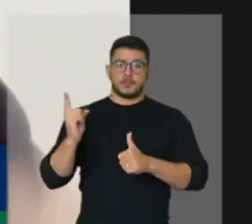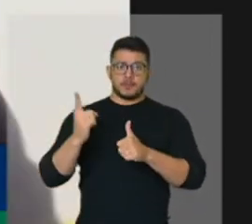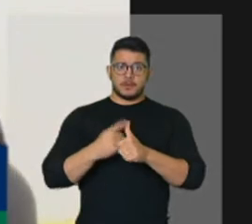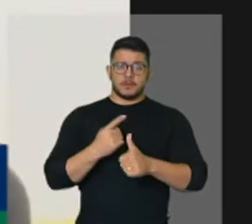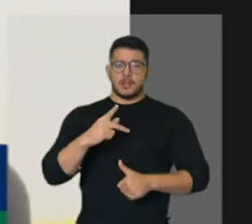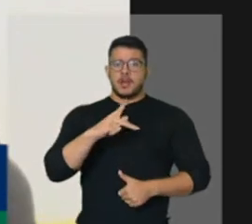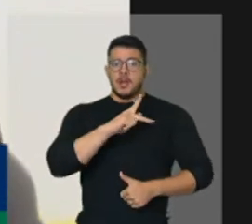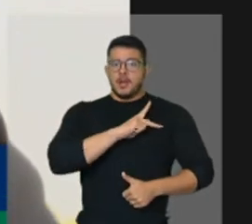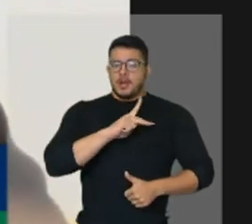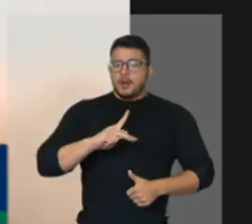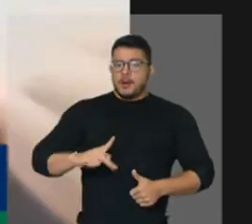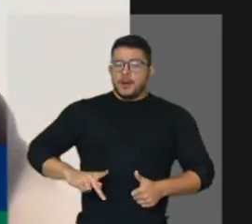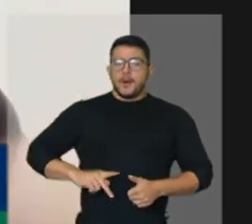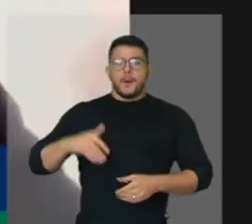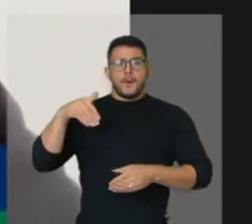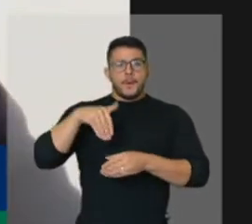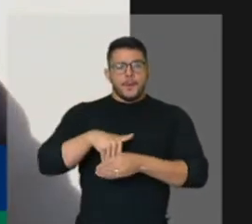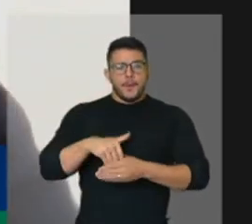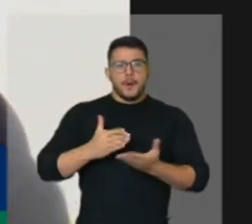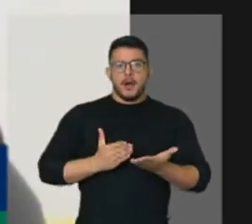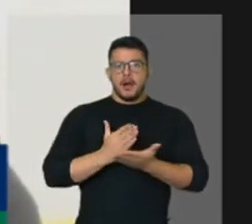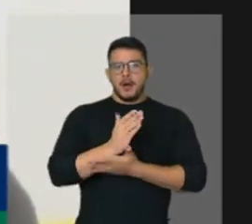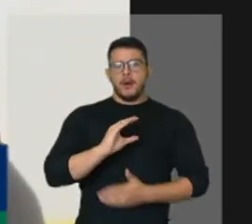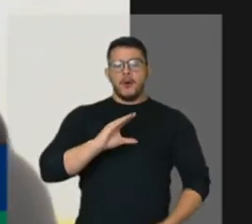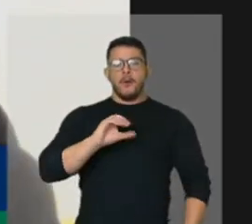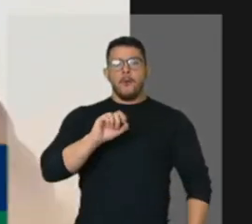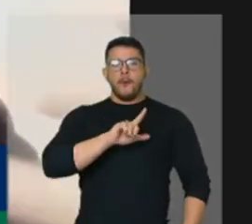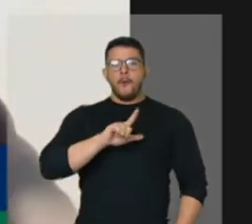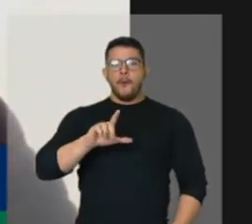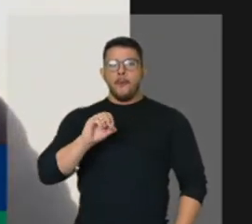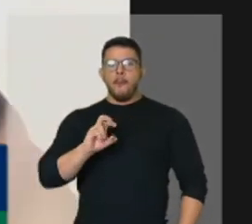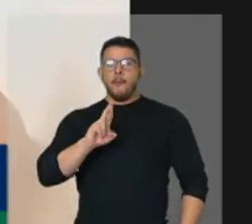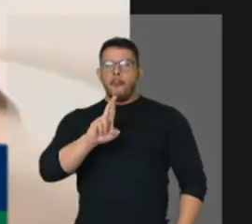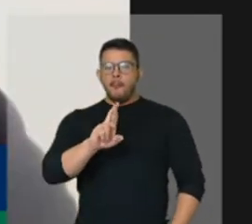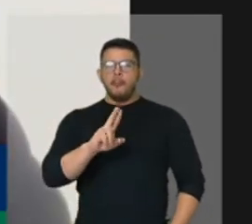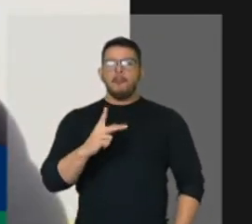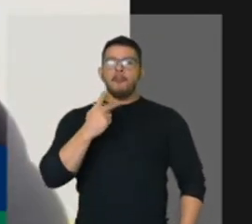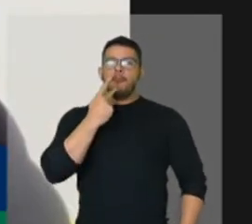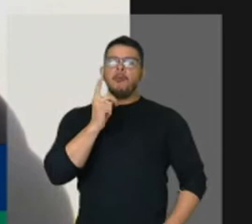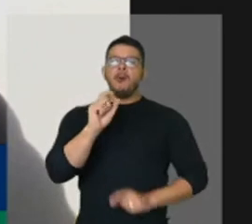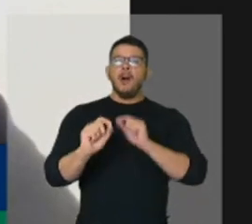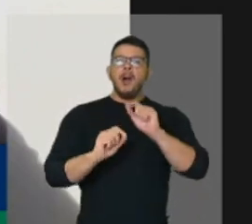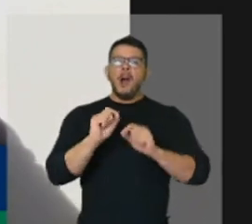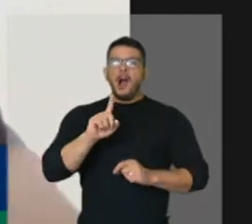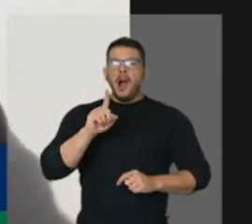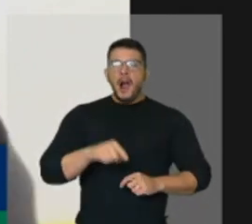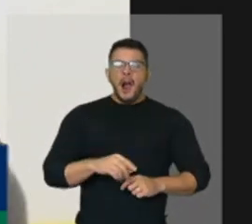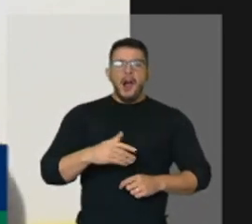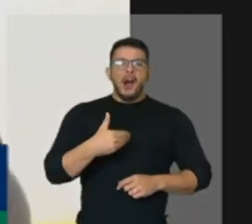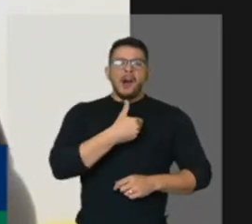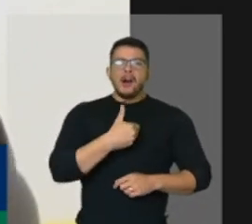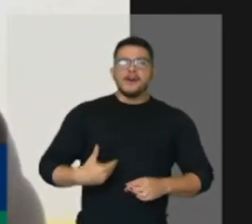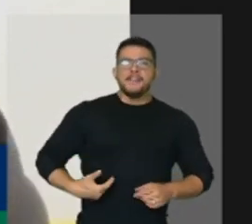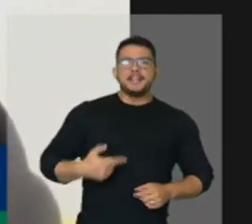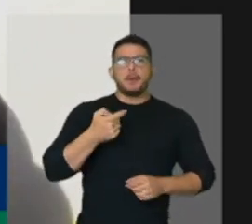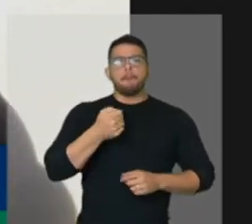EXATAMENTE COM O OBJETIVO DE POSSIBILITAR A ELABORAÇÃO E IMPLEMENTAÇÃO DE UM PROJETO NACIONAL. O PRIMEIRO